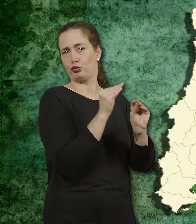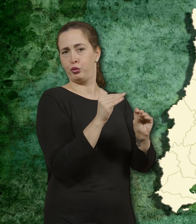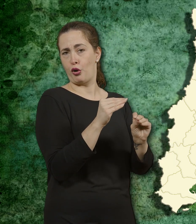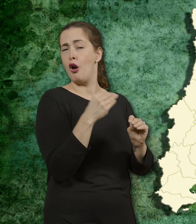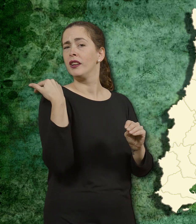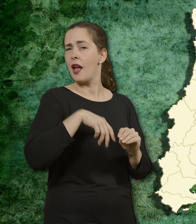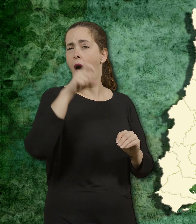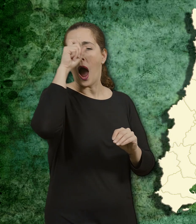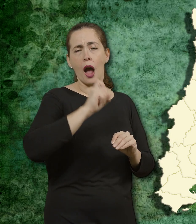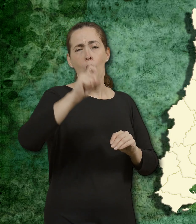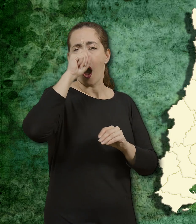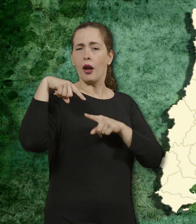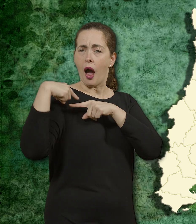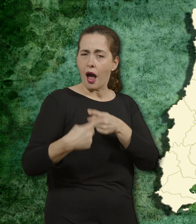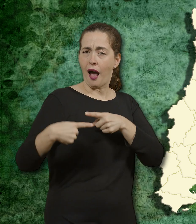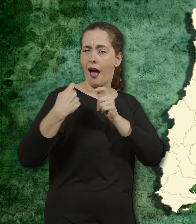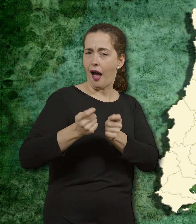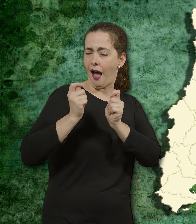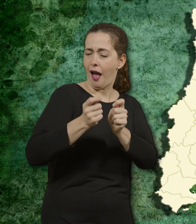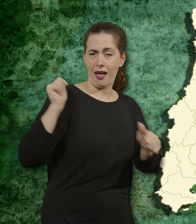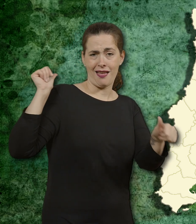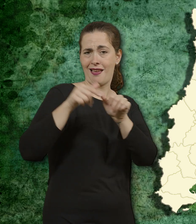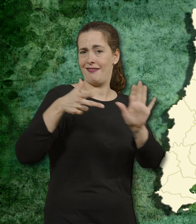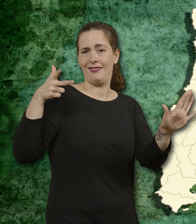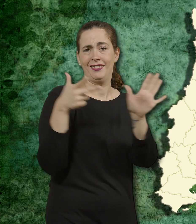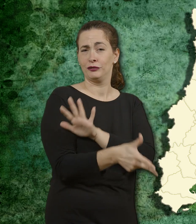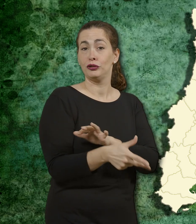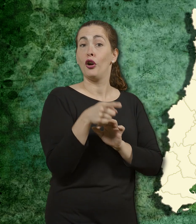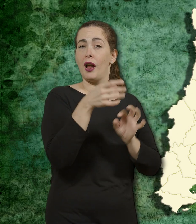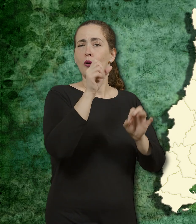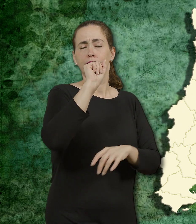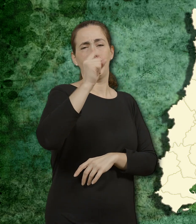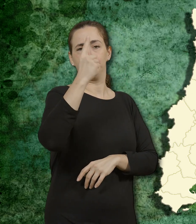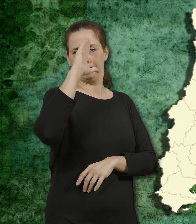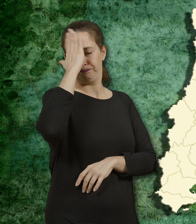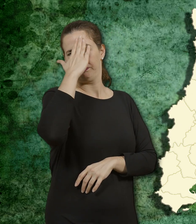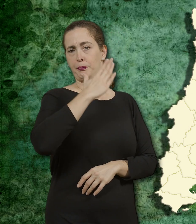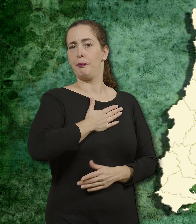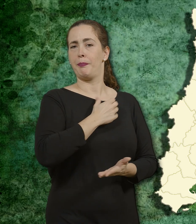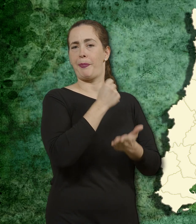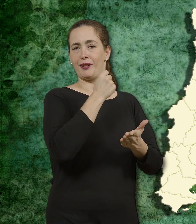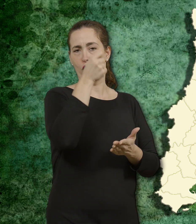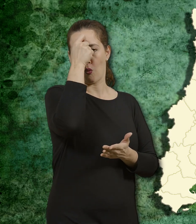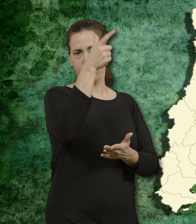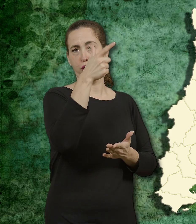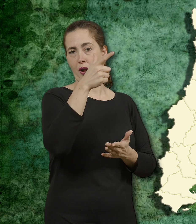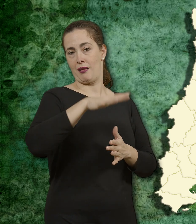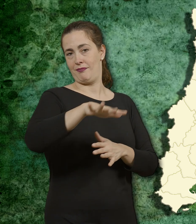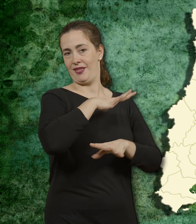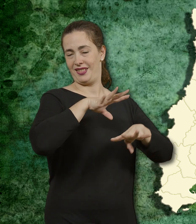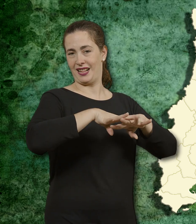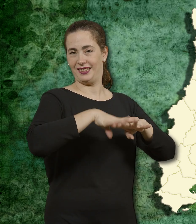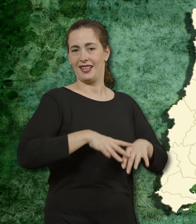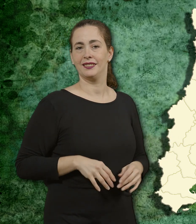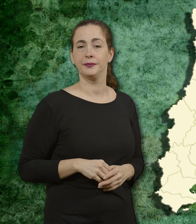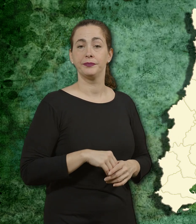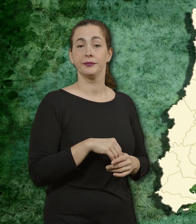al llarg de la història esdevenen un dels principals patrimonis culturals de Centelles,